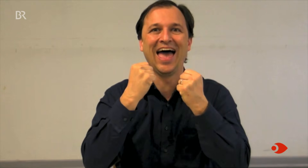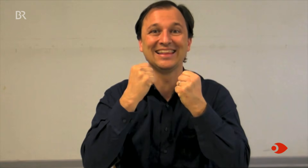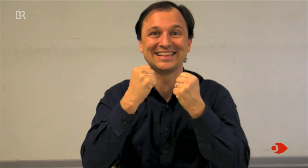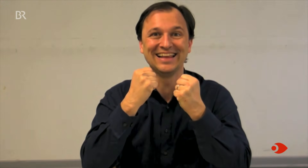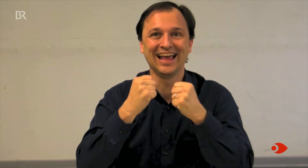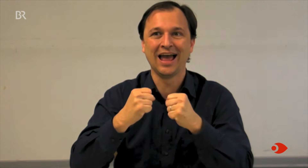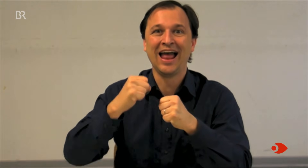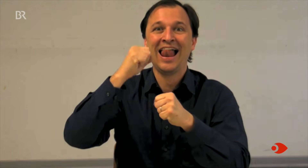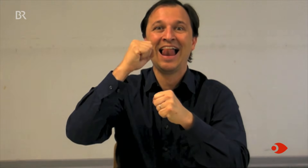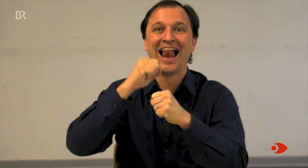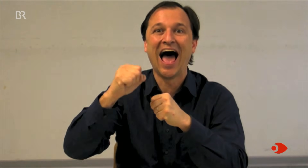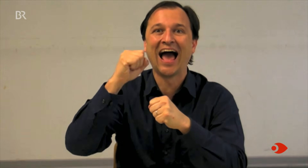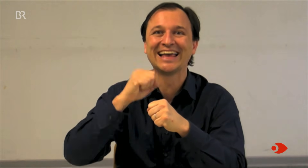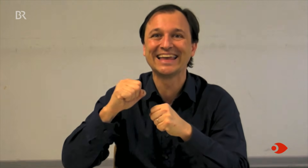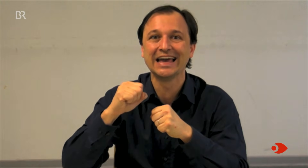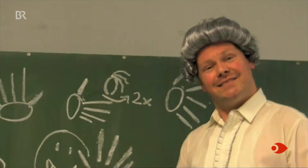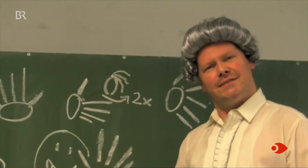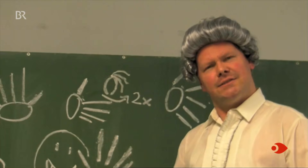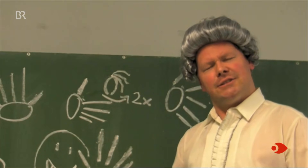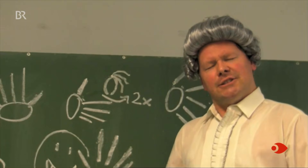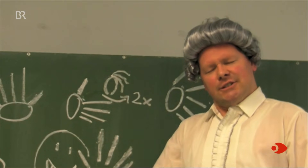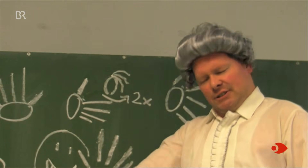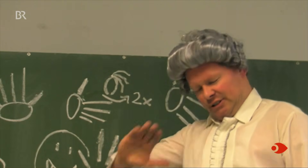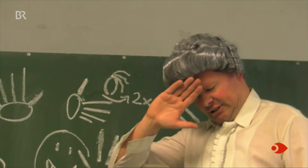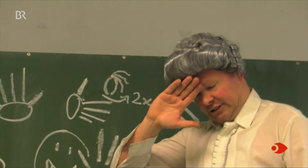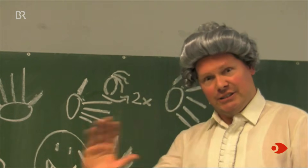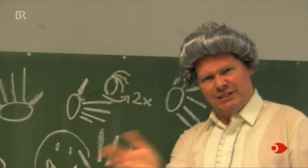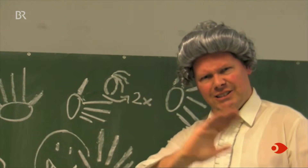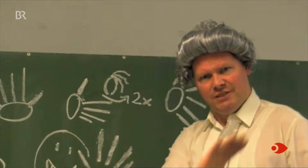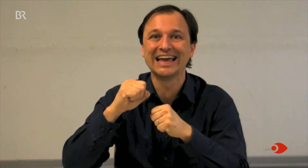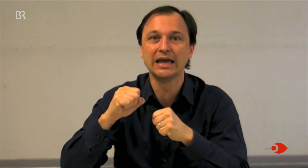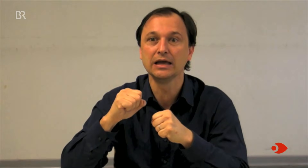Hände ... Nagel ... Nee!